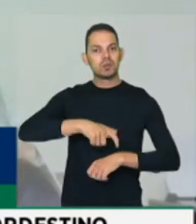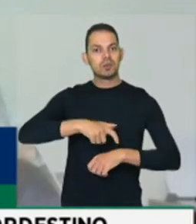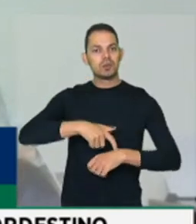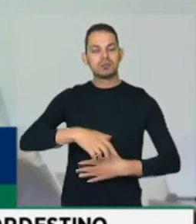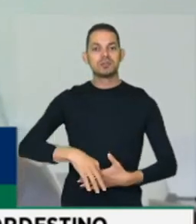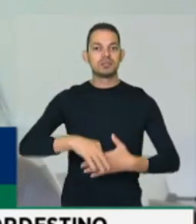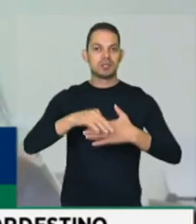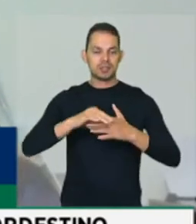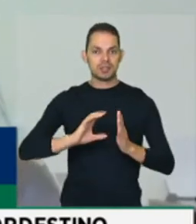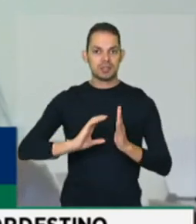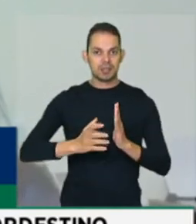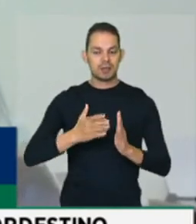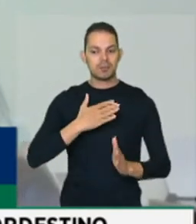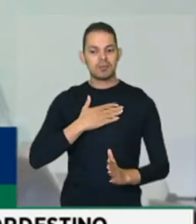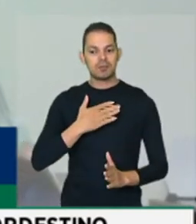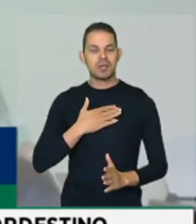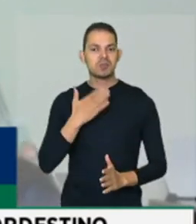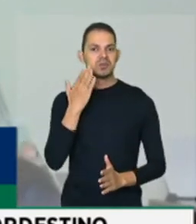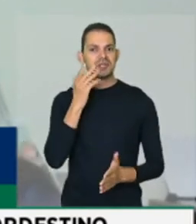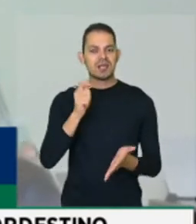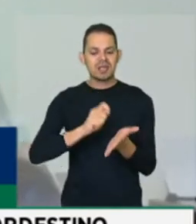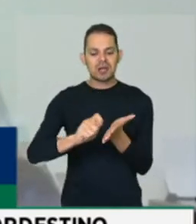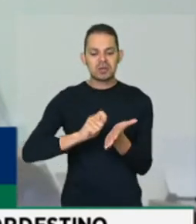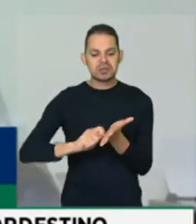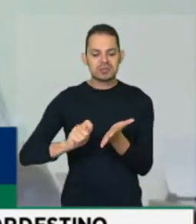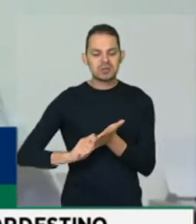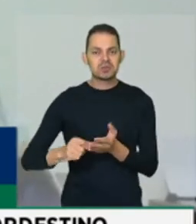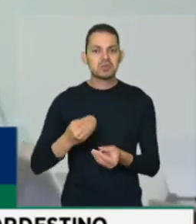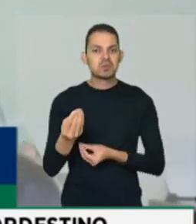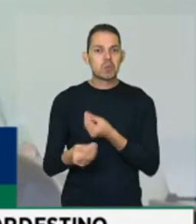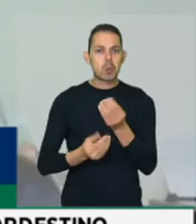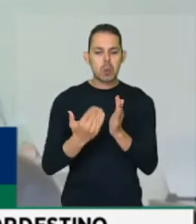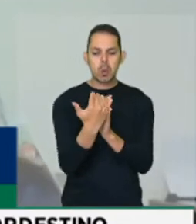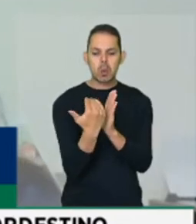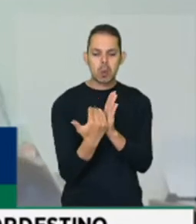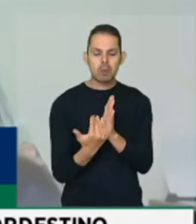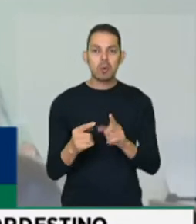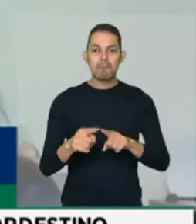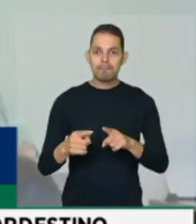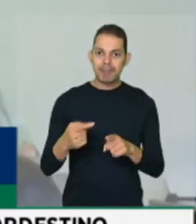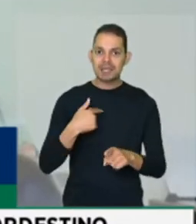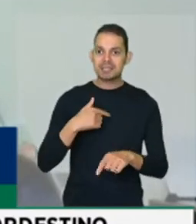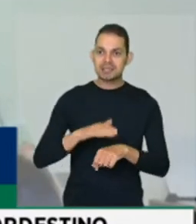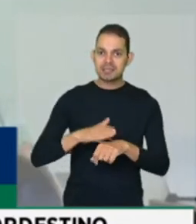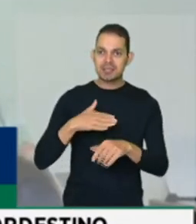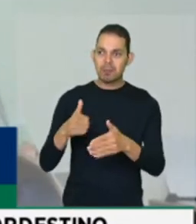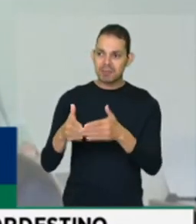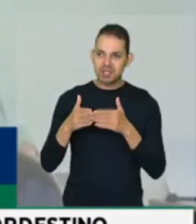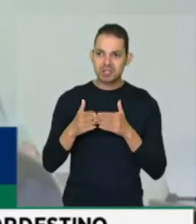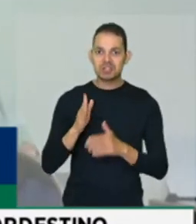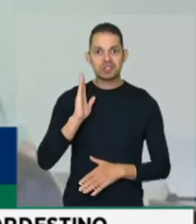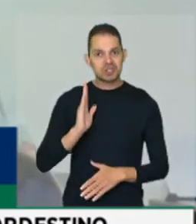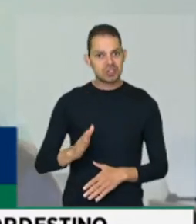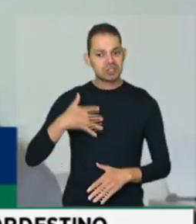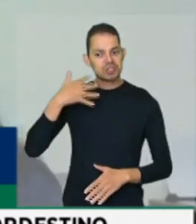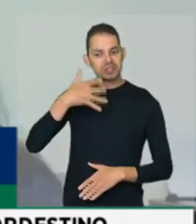SUSTENTABILIDADE. EU NÃO SEI COMO ESTÃO AS ANOTAÇÕES AÍ NA SUA LISTA MAS EU JÁ SOLICITEI ALGUM TEMPO ATRÁS. ENTÃO A REDE VAI ORIENTAR